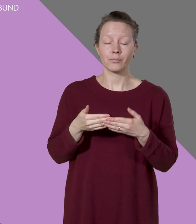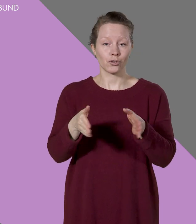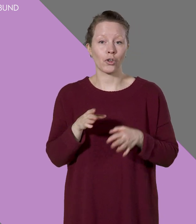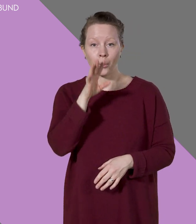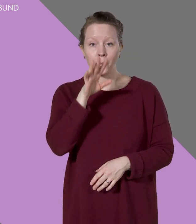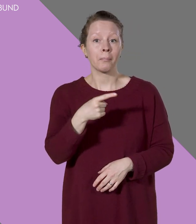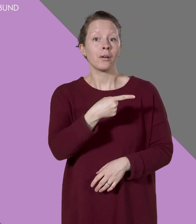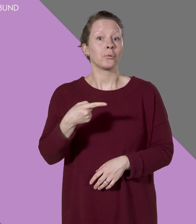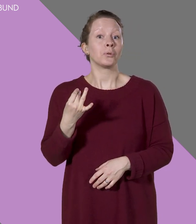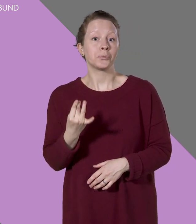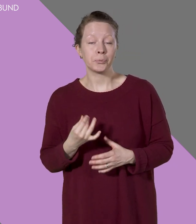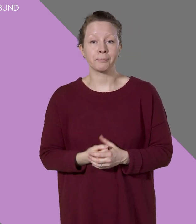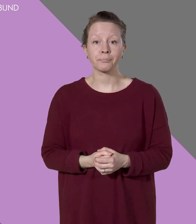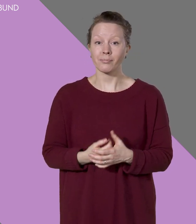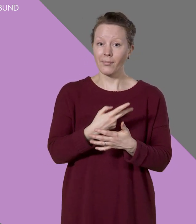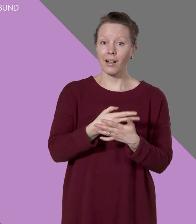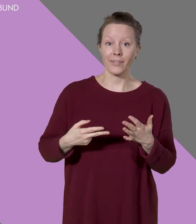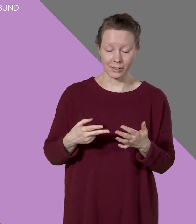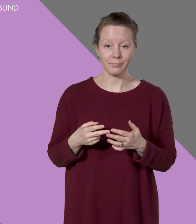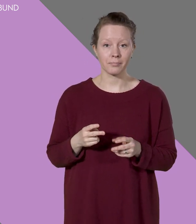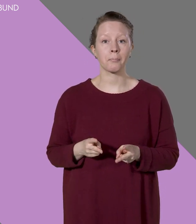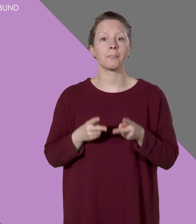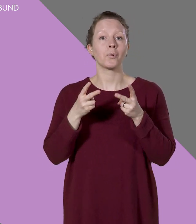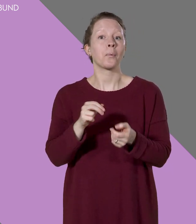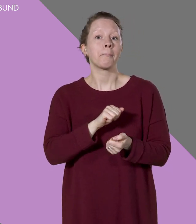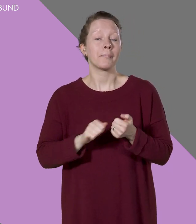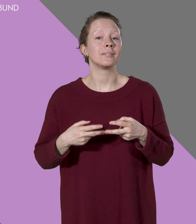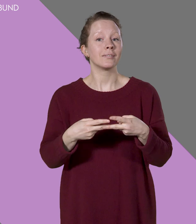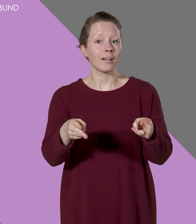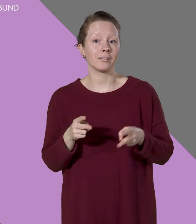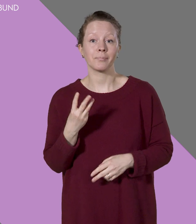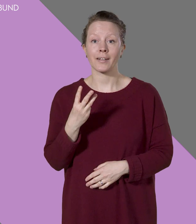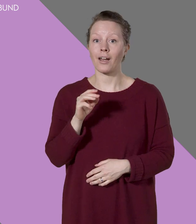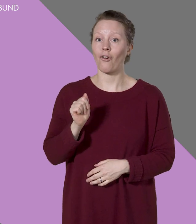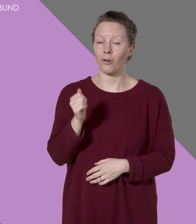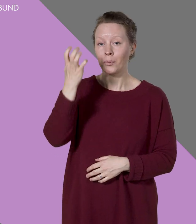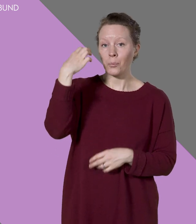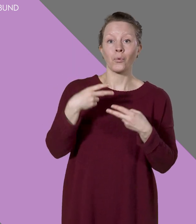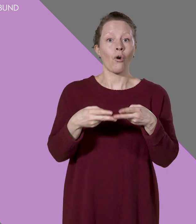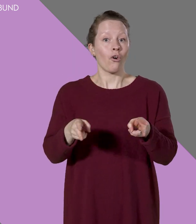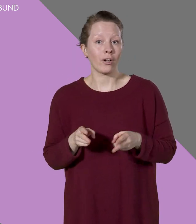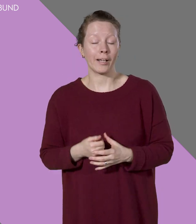i sal nummer 107 på adressen Brobergsterassen 3 A i Kronohagen.